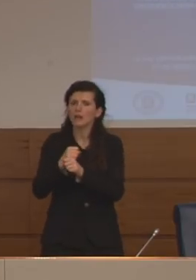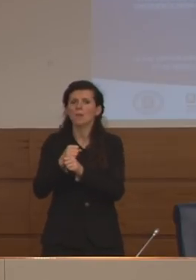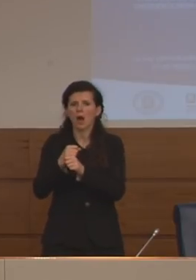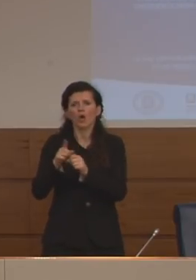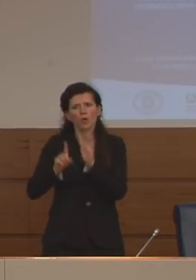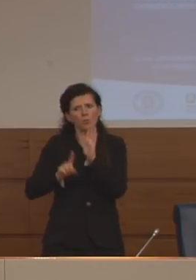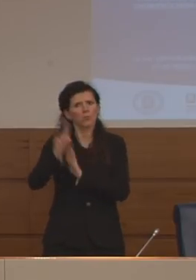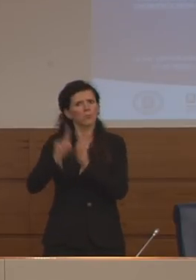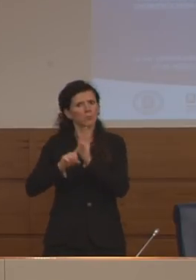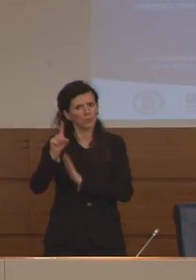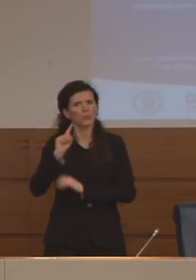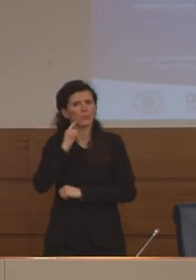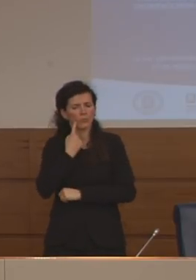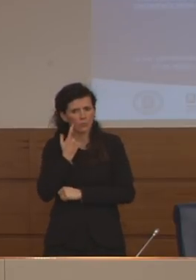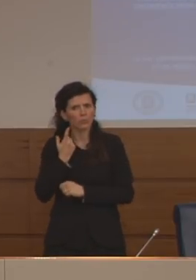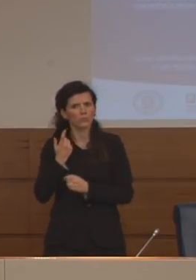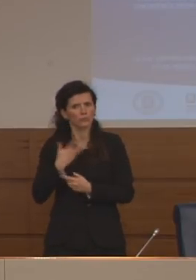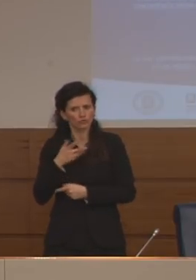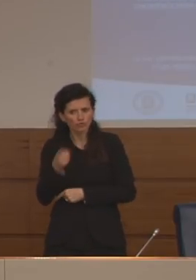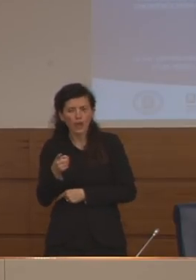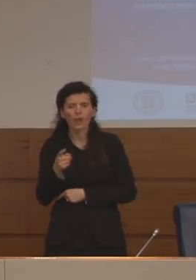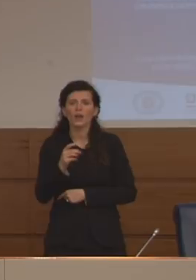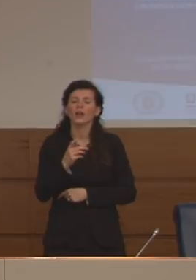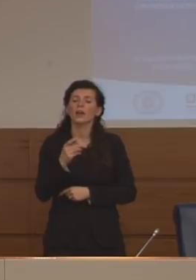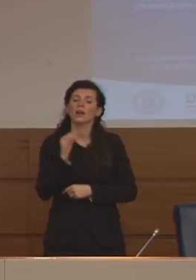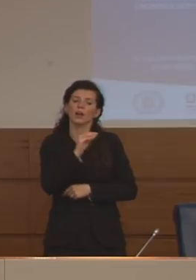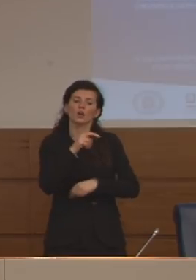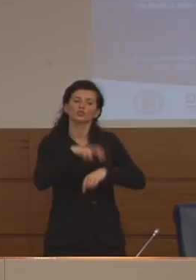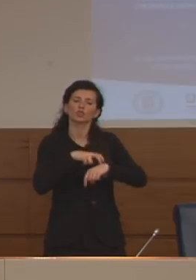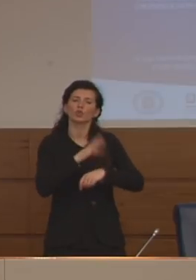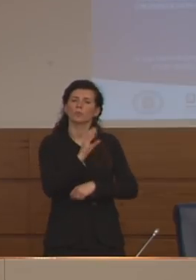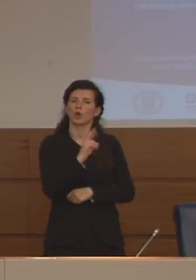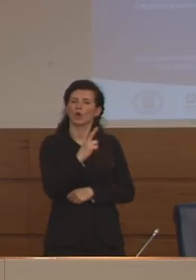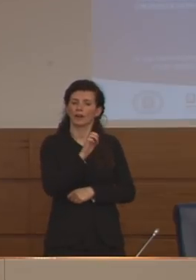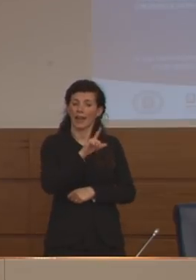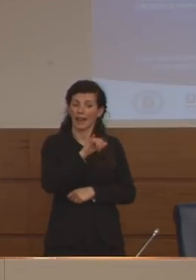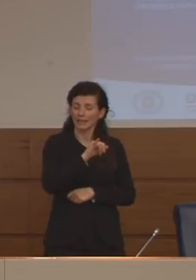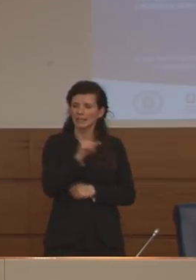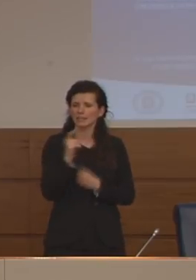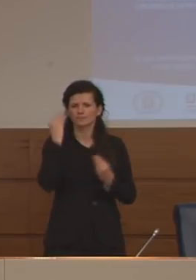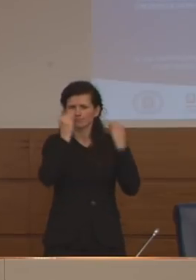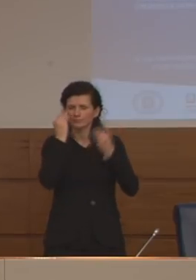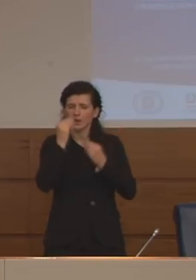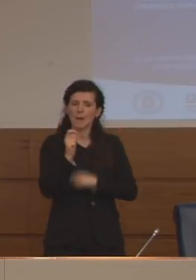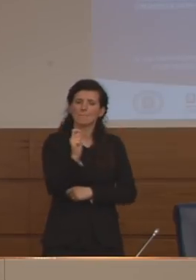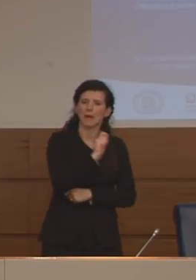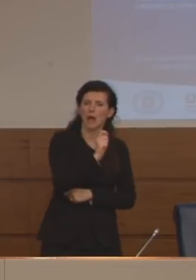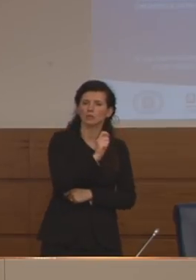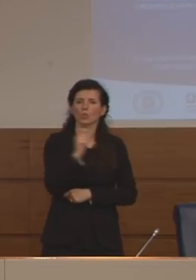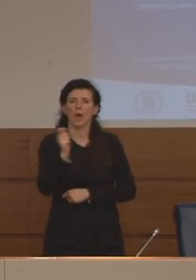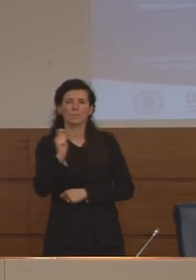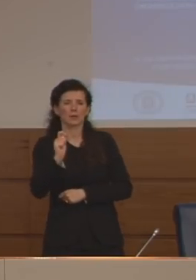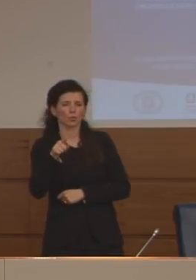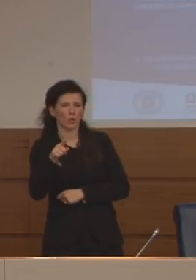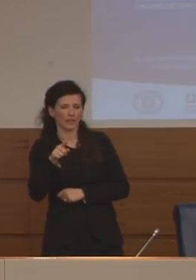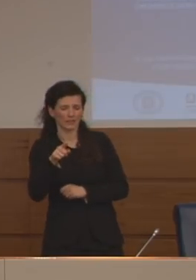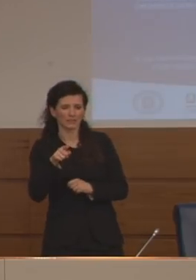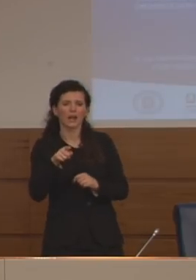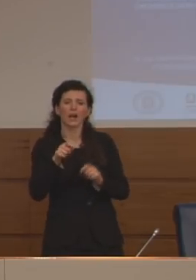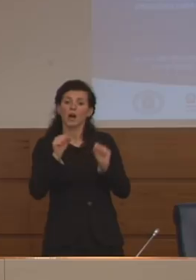invece vorrei chiedere se teme per Pasqua e Pasquetta un aumento delle persone fuori casa. I dati di questo weekend parlano di